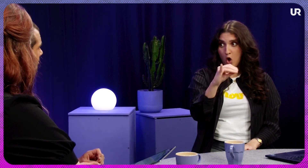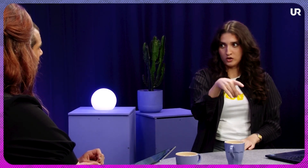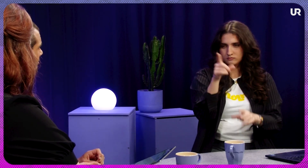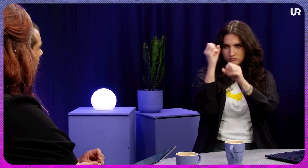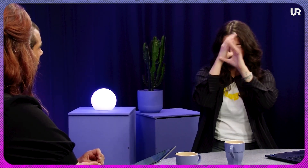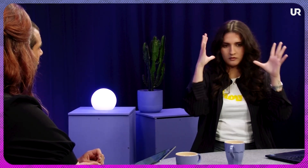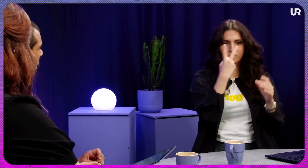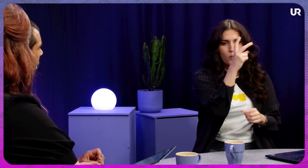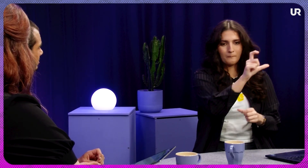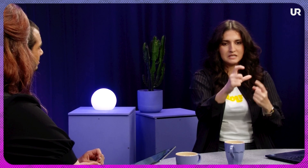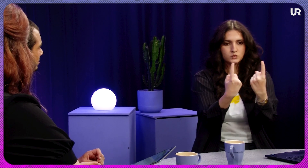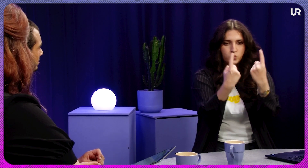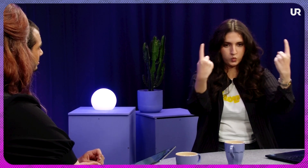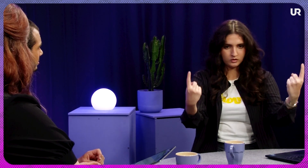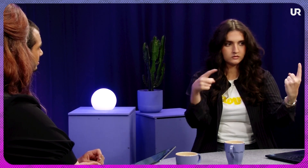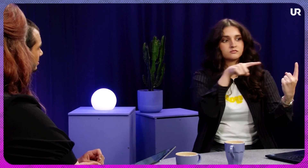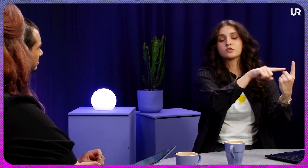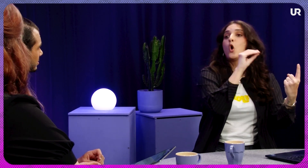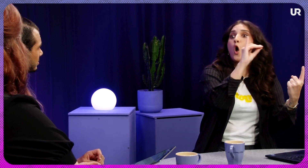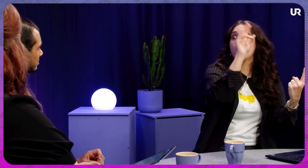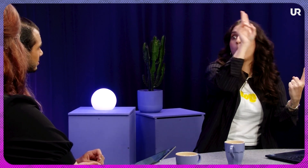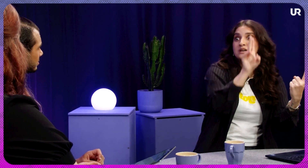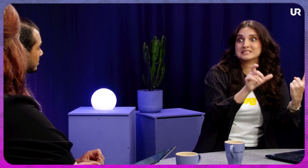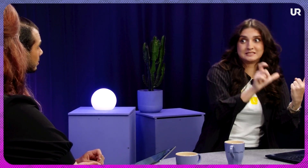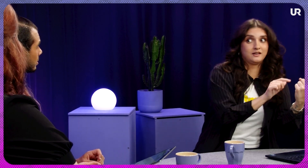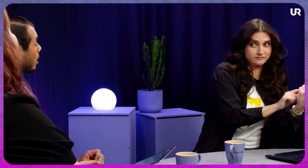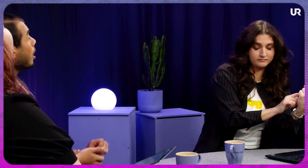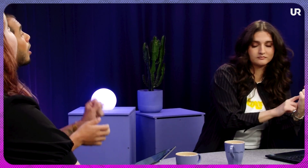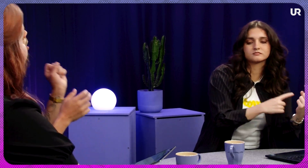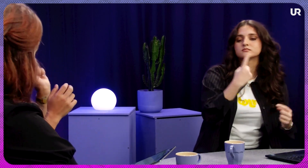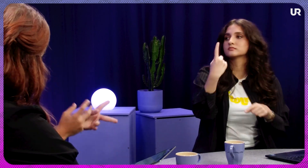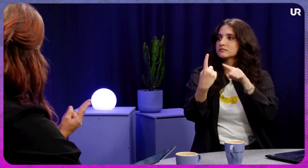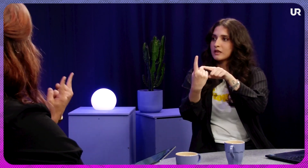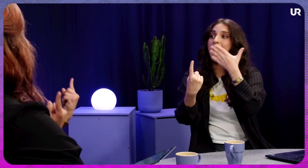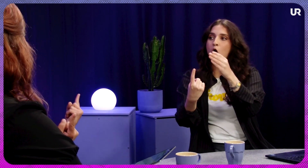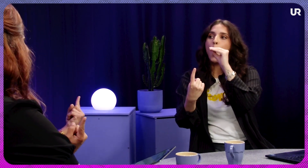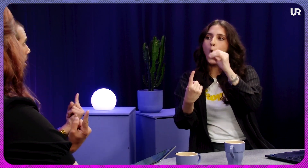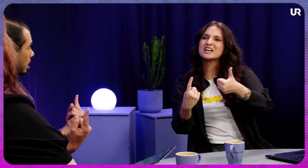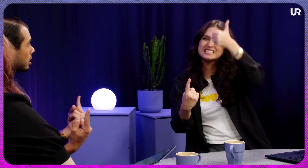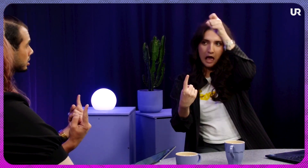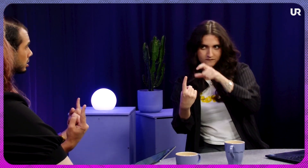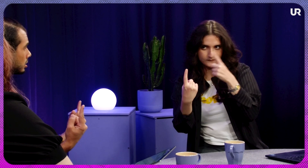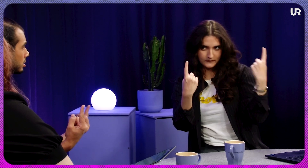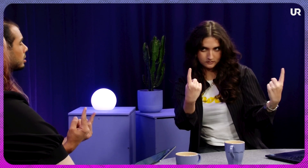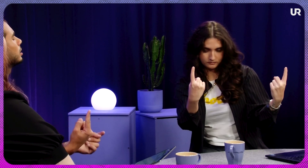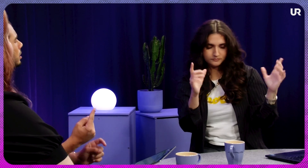Föreställ er att AI:n har två personer,- AI-konstnären och AI-chefen!